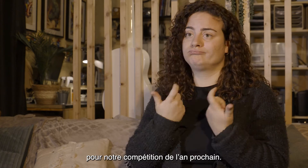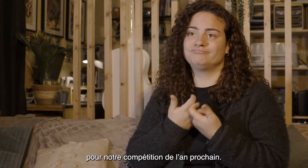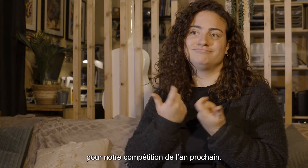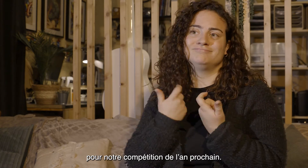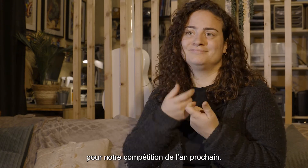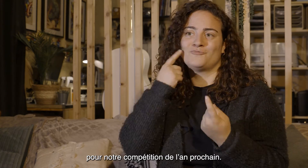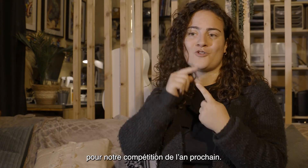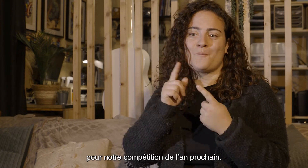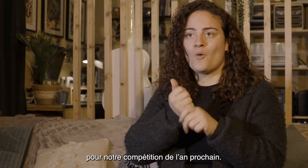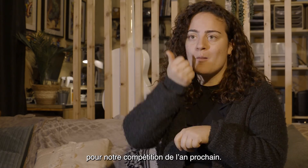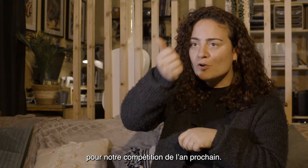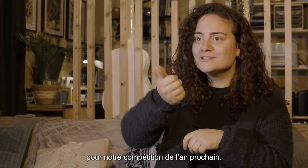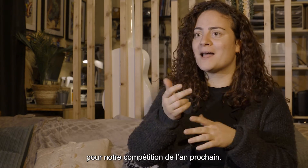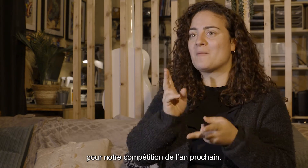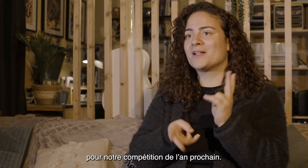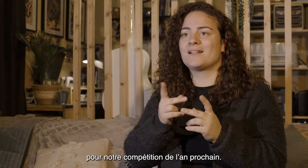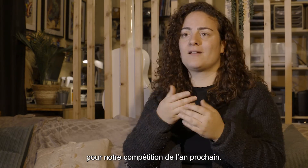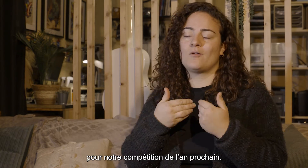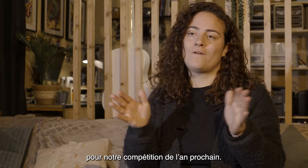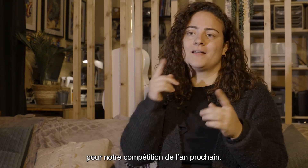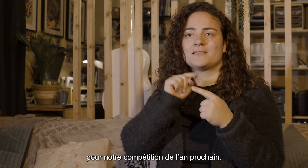pour notre compétition de l’an prochain.